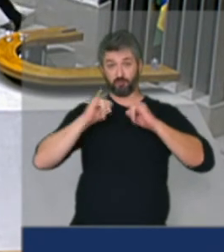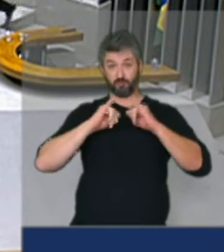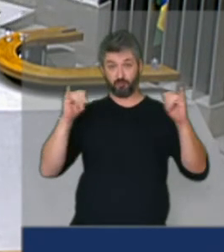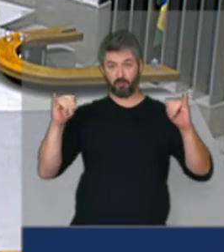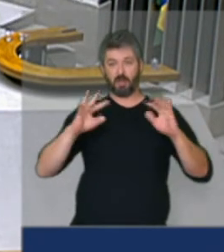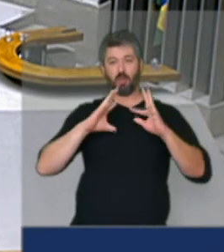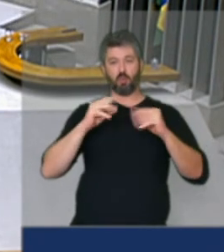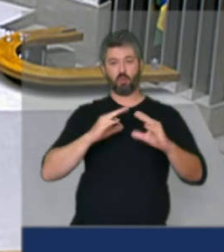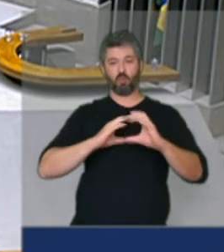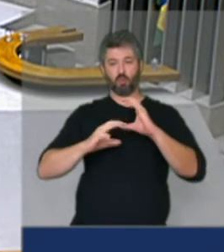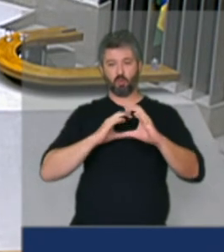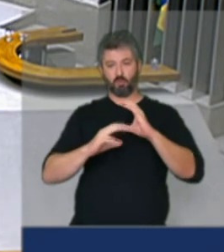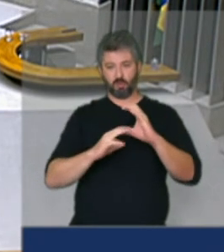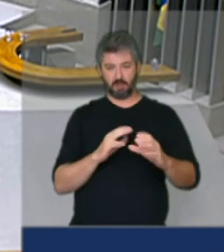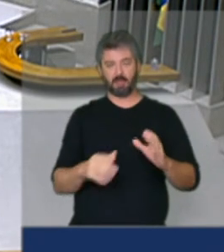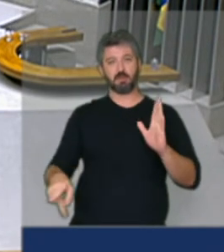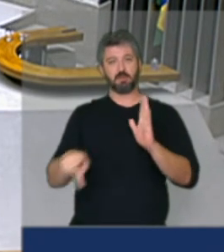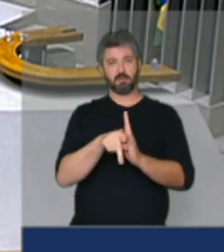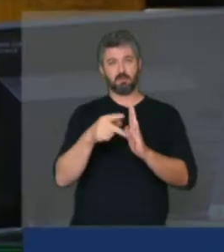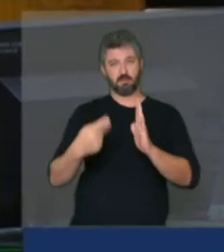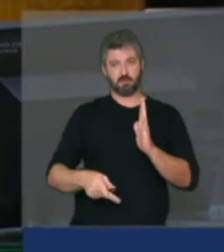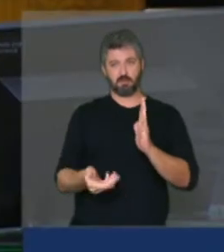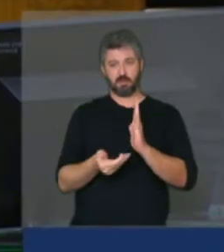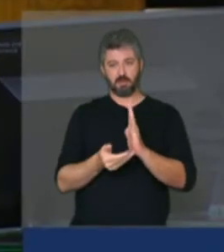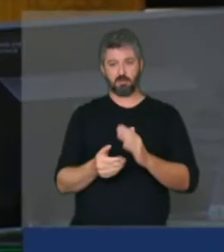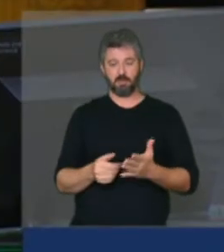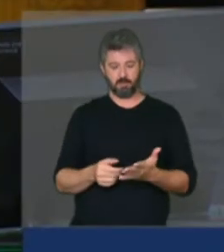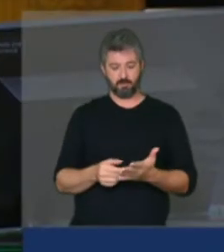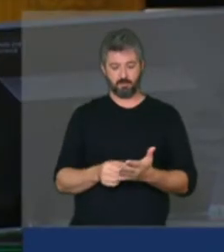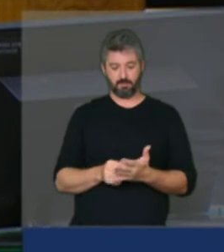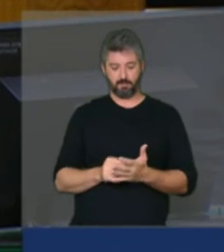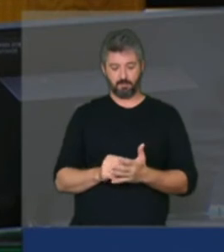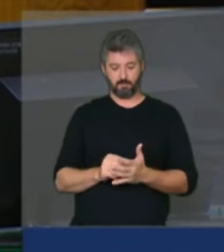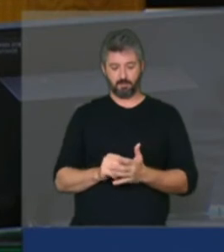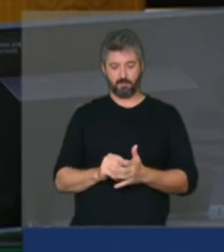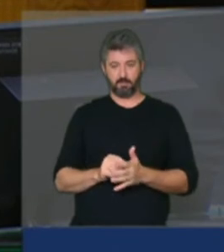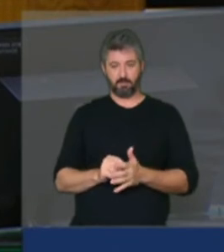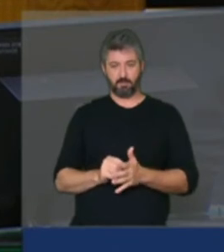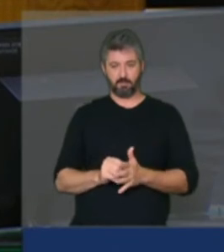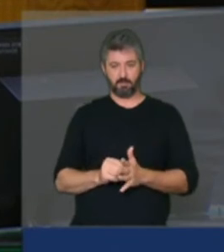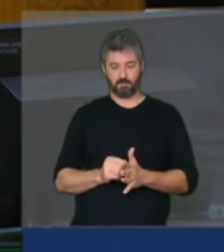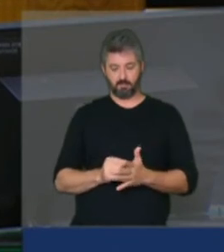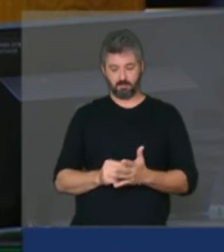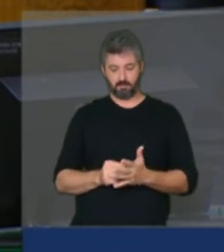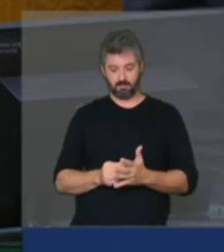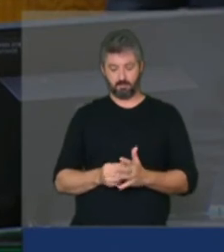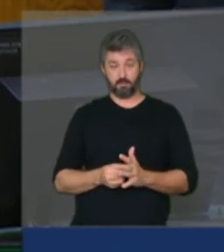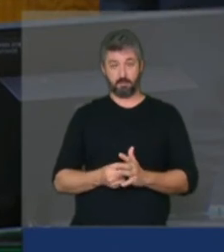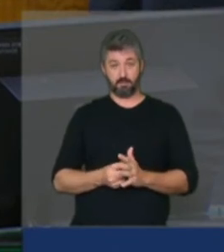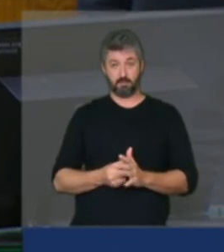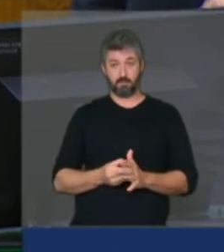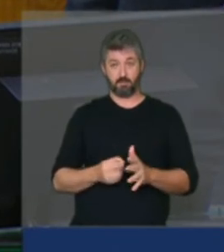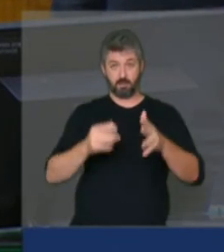TODOS OS ÓRGÃOS DE COMUNICAÇÃO DESTA CASA. NESTE MOMENTO TAMBÉM NÓS VAMOS DO ACRE, NÓS VAMOS VIAJAR UM POUCO MAIS, VAMOS CHEGAR EM SÃO PAULO COM O